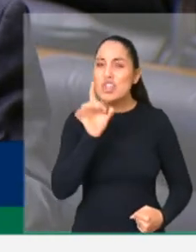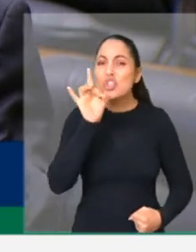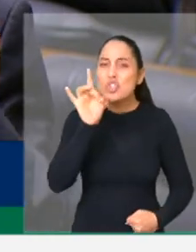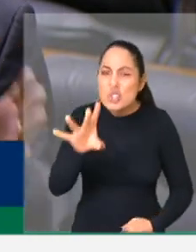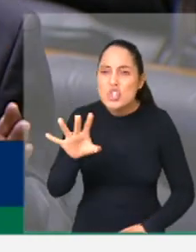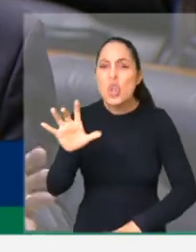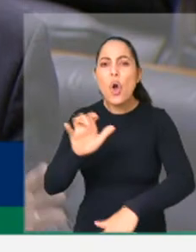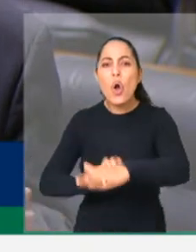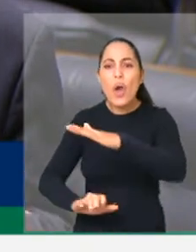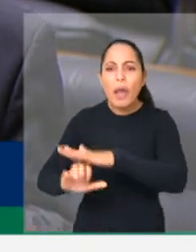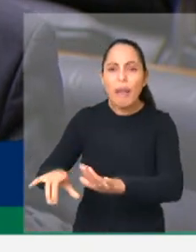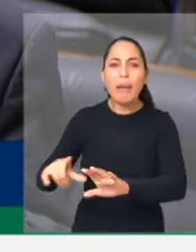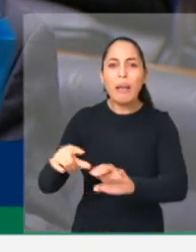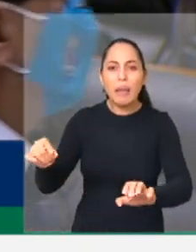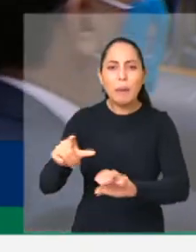INADIMPLÊNCIA COMO BEM FLOR FALOU O RELATOR DANILO, TEVE